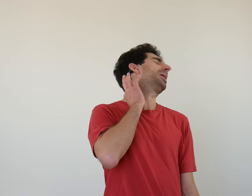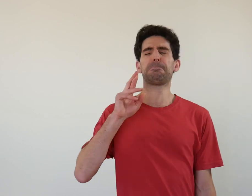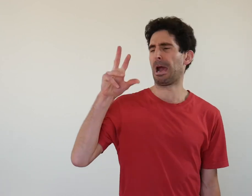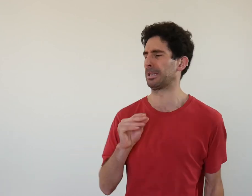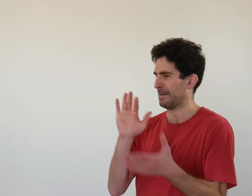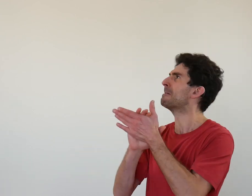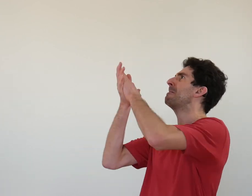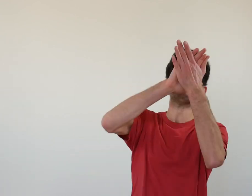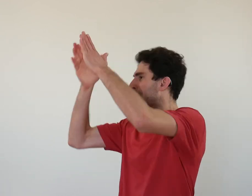Merde !